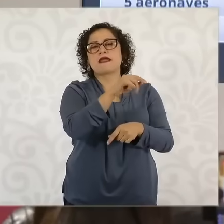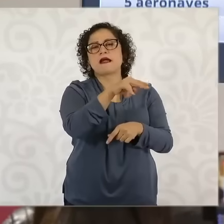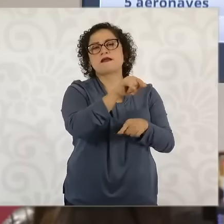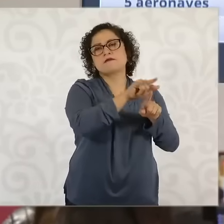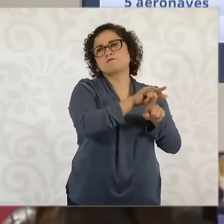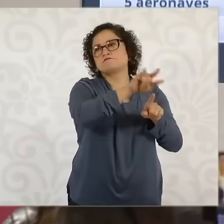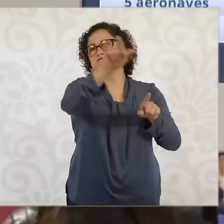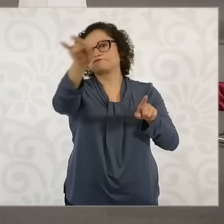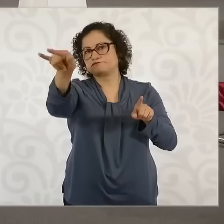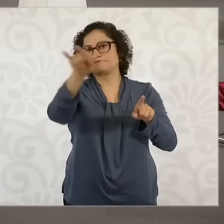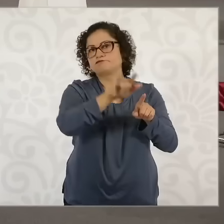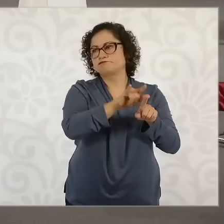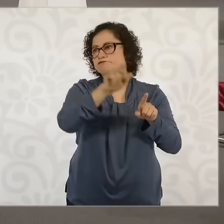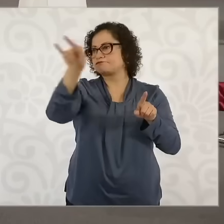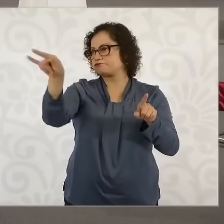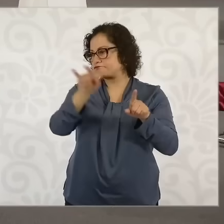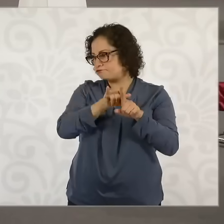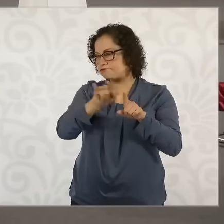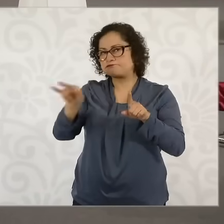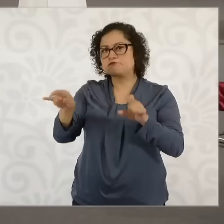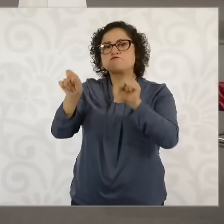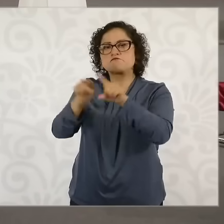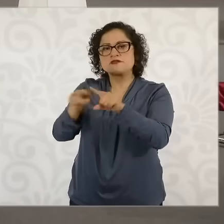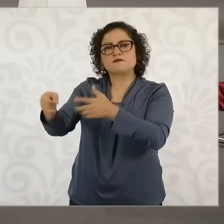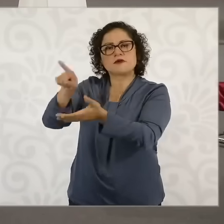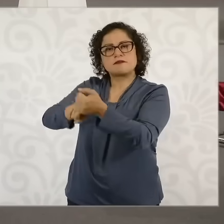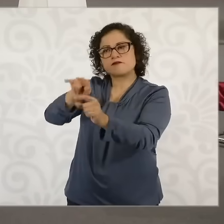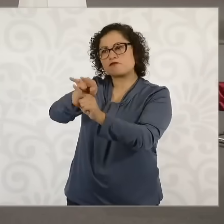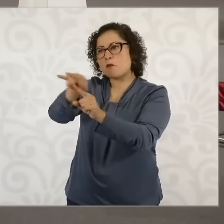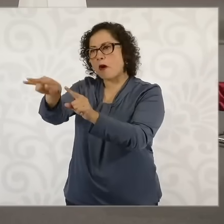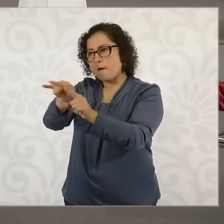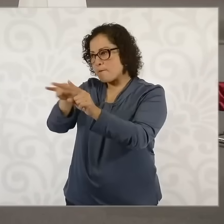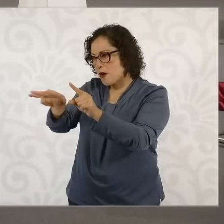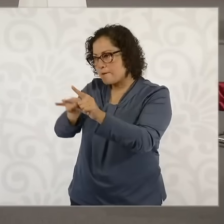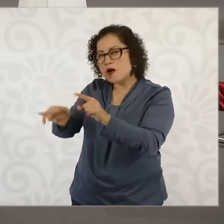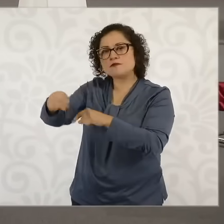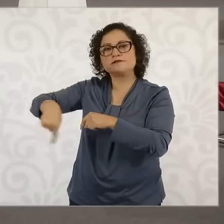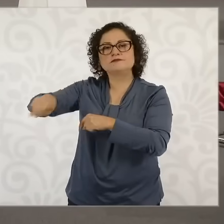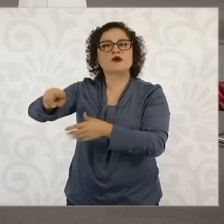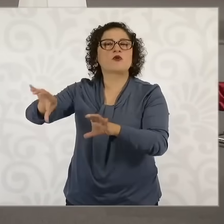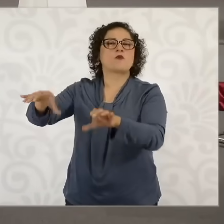un turismo comunitario que genere esos polos de desarrollo para todas esas comunidades en los